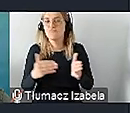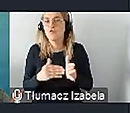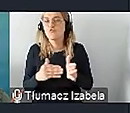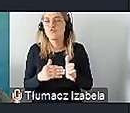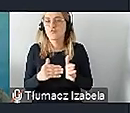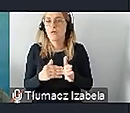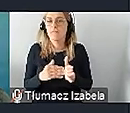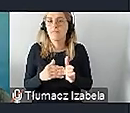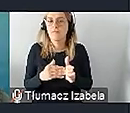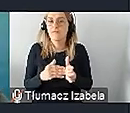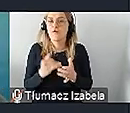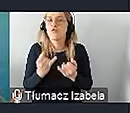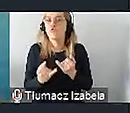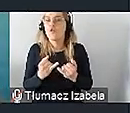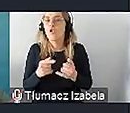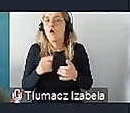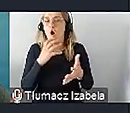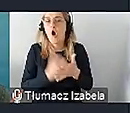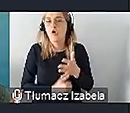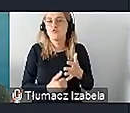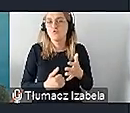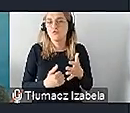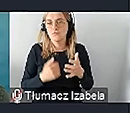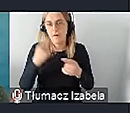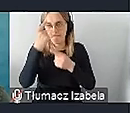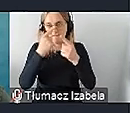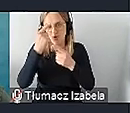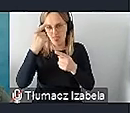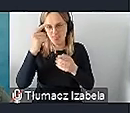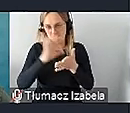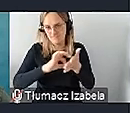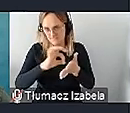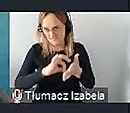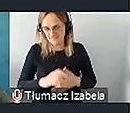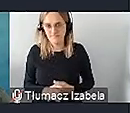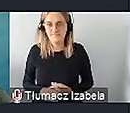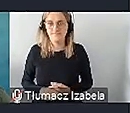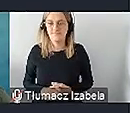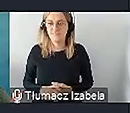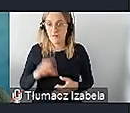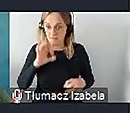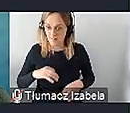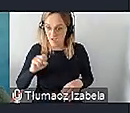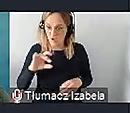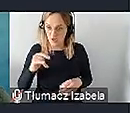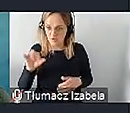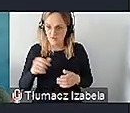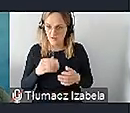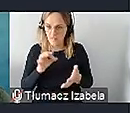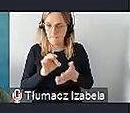jeżeli chodzi o korzyści, które daje nam myślenie wizualne. Pani Agnieszka skomentowała proces rysowania,